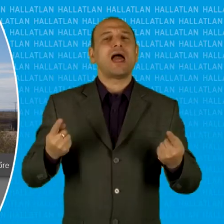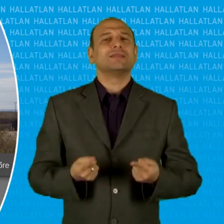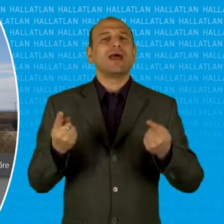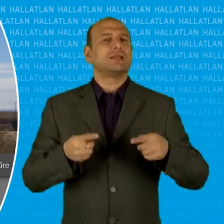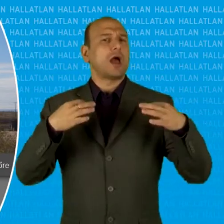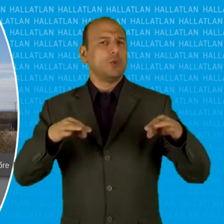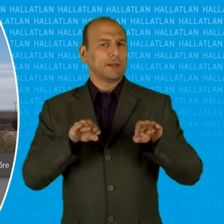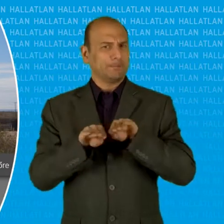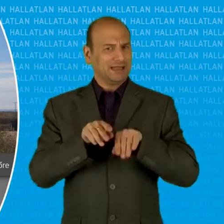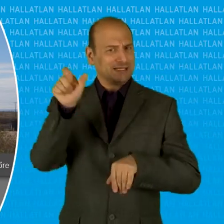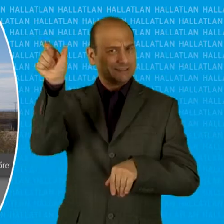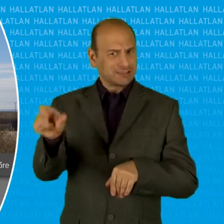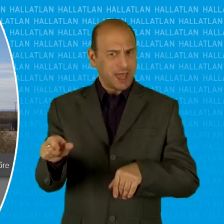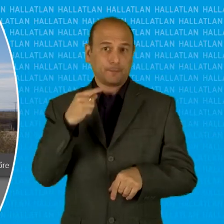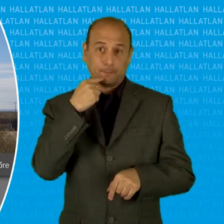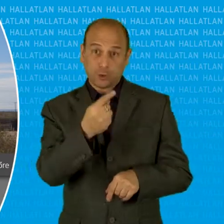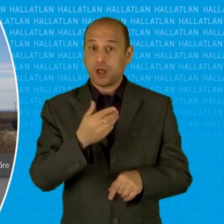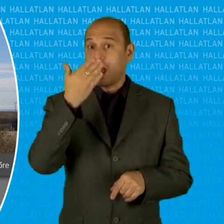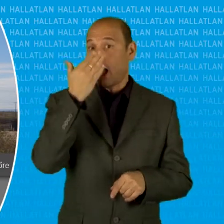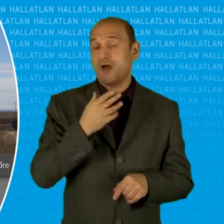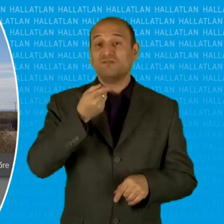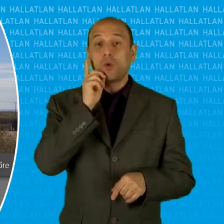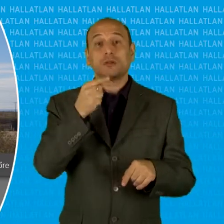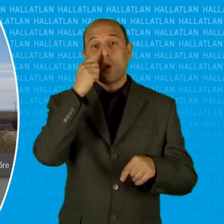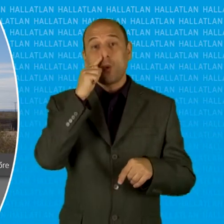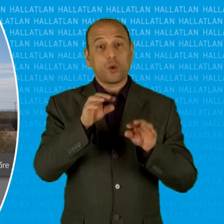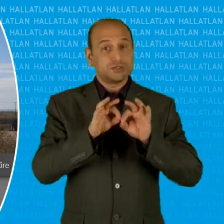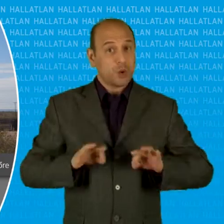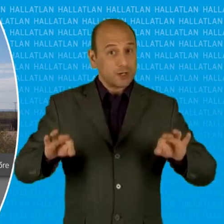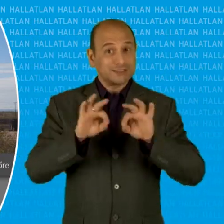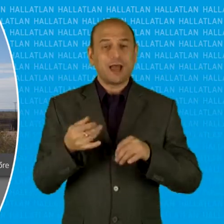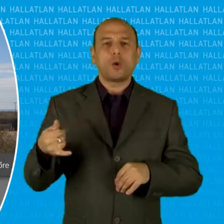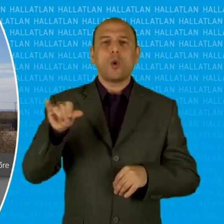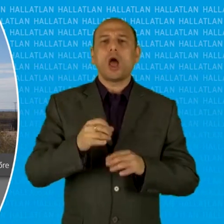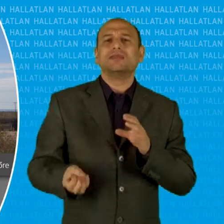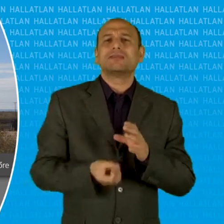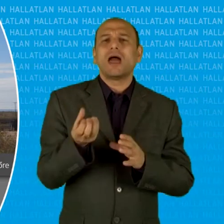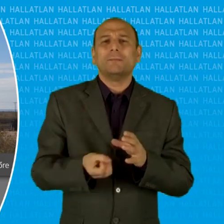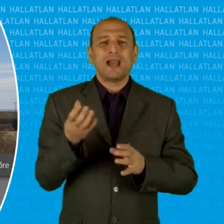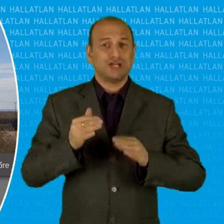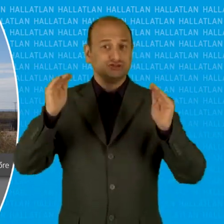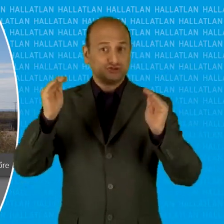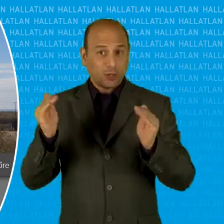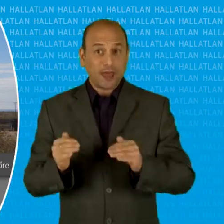Az energiaügyi miniszter elmondta, hogy ha Oroszország csökkentené olajtermelését,